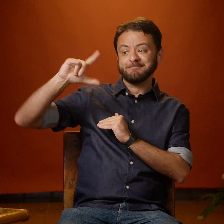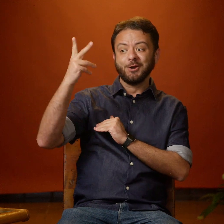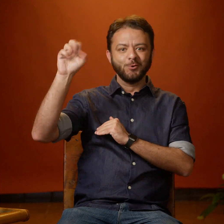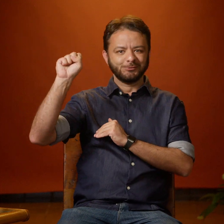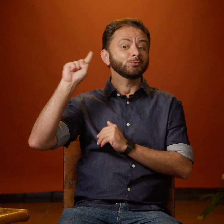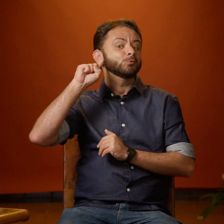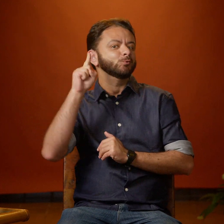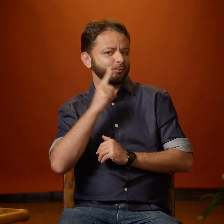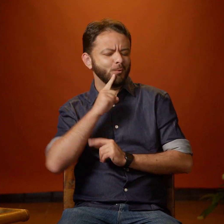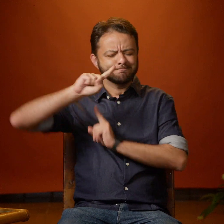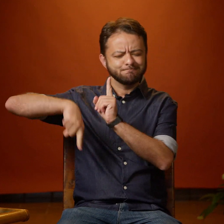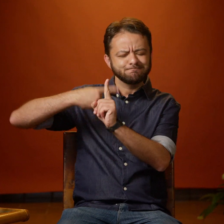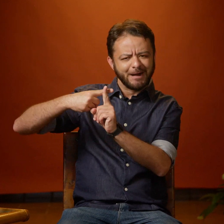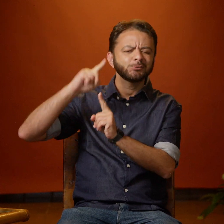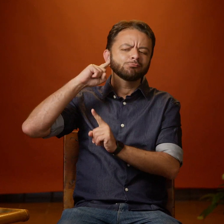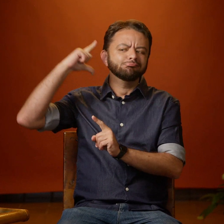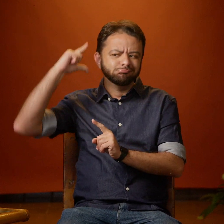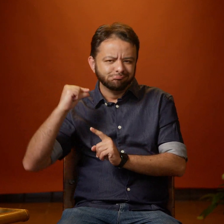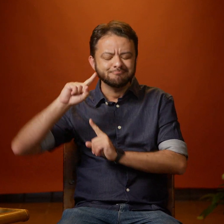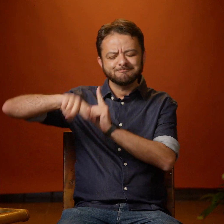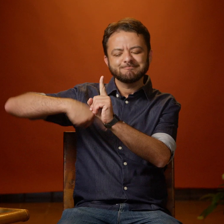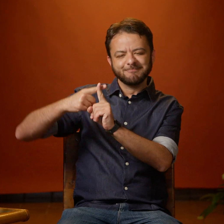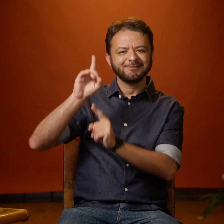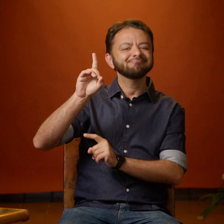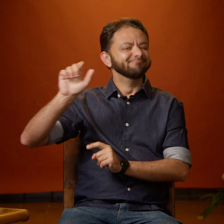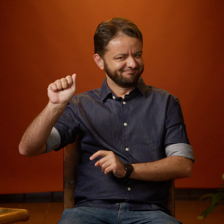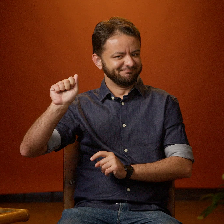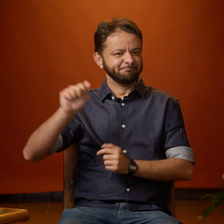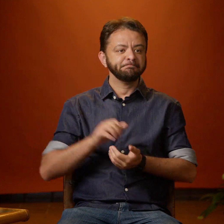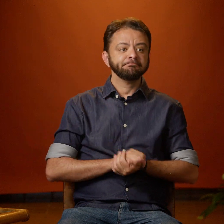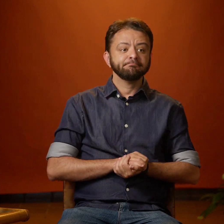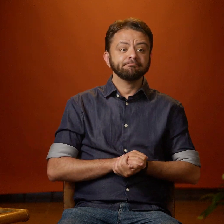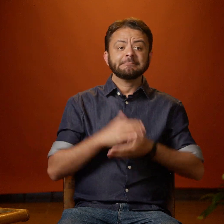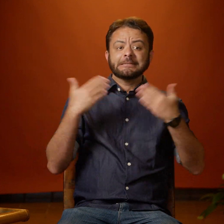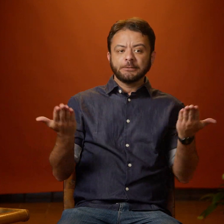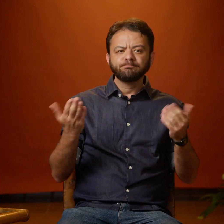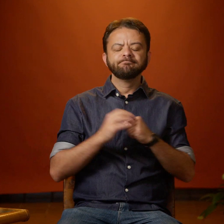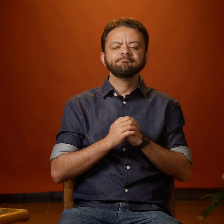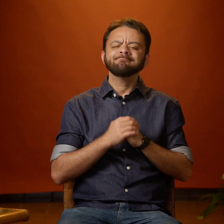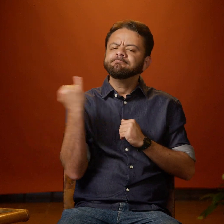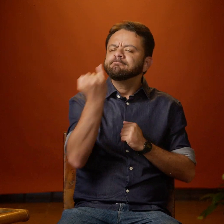ensurdecidas e deficientes auditivos. E isso é importante porque?